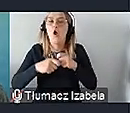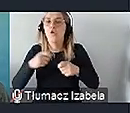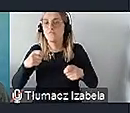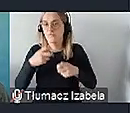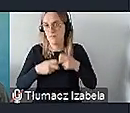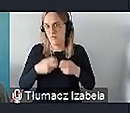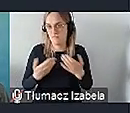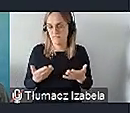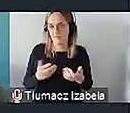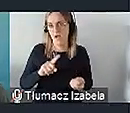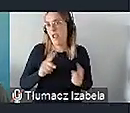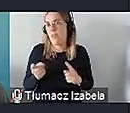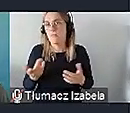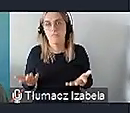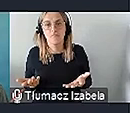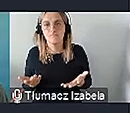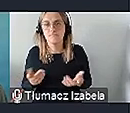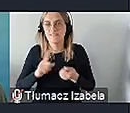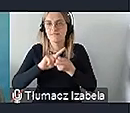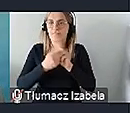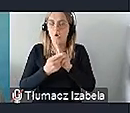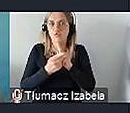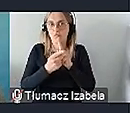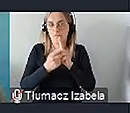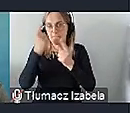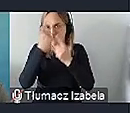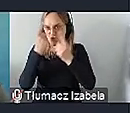Albo żeby zmienić perspektywę myślenia o czymś.